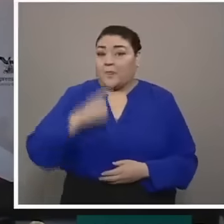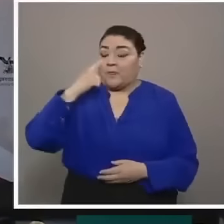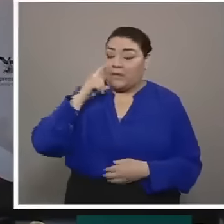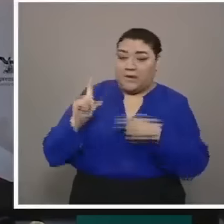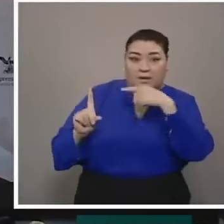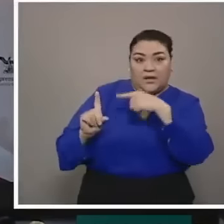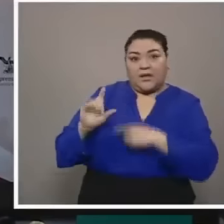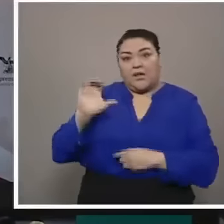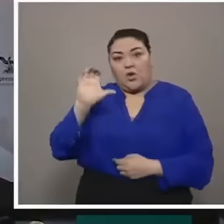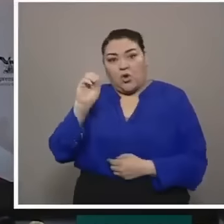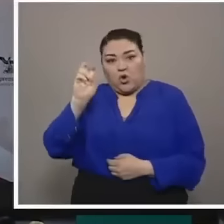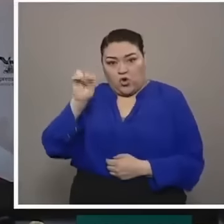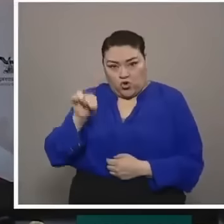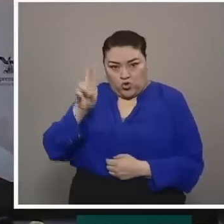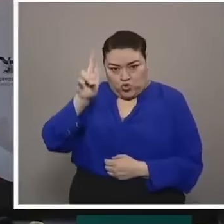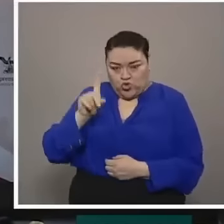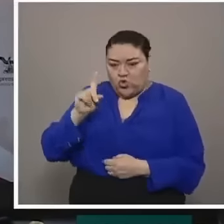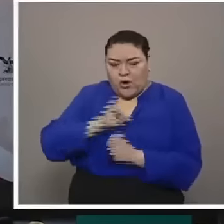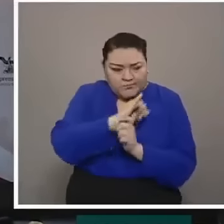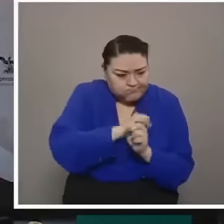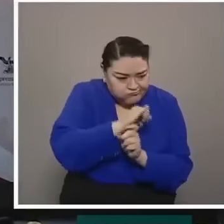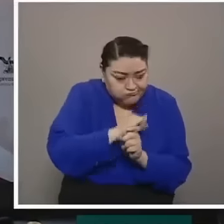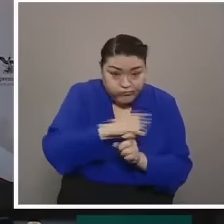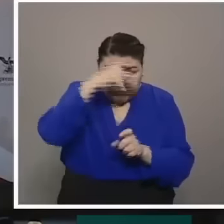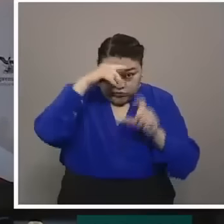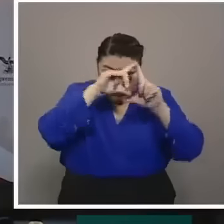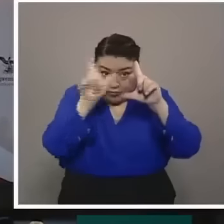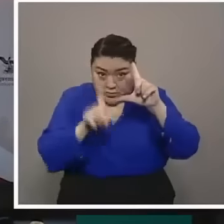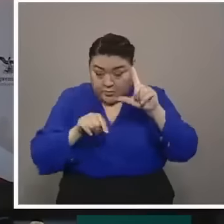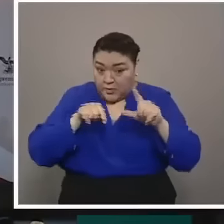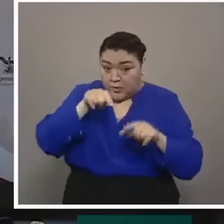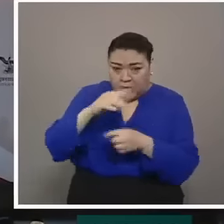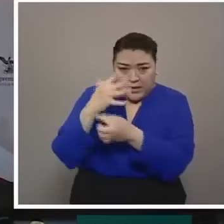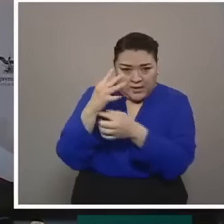en informe sobre México ha señalado que uno de los principales obstáculos para el